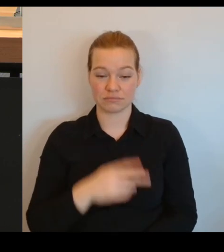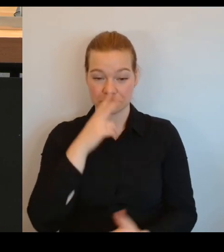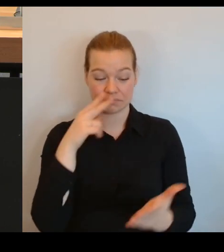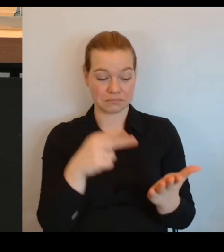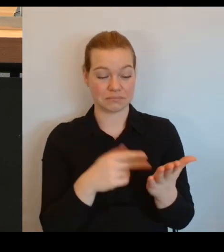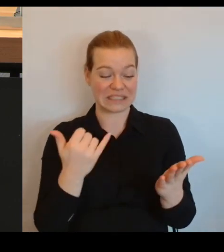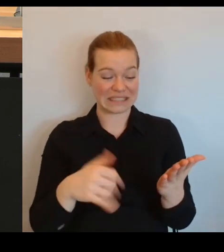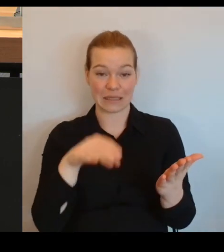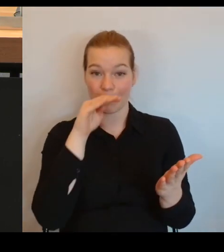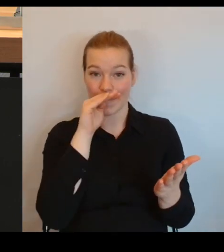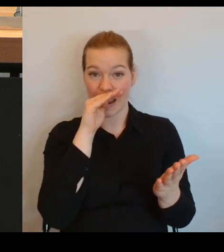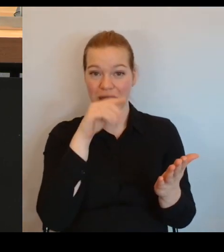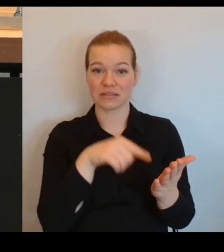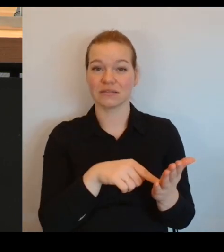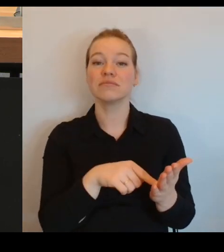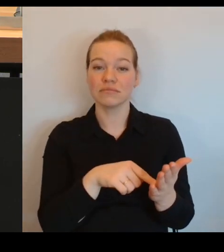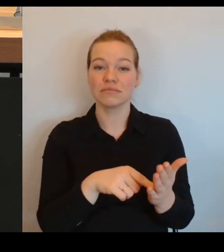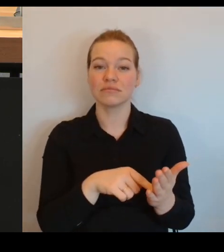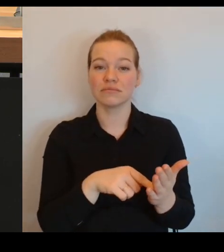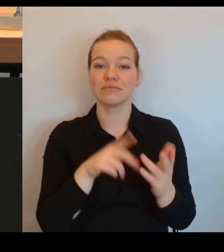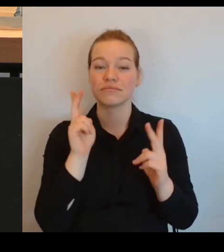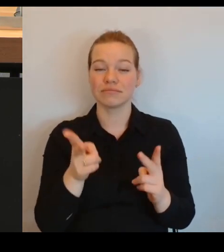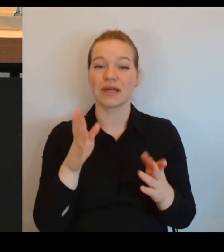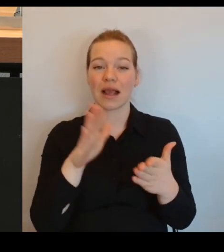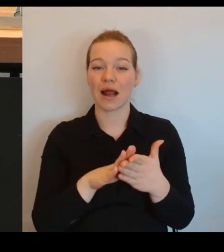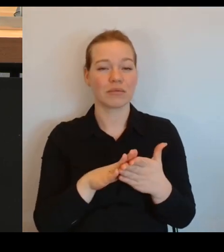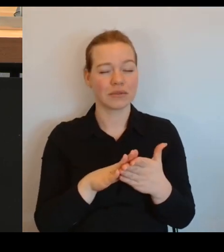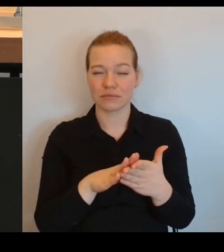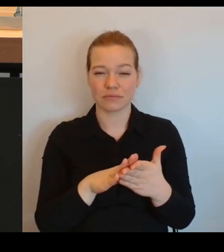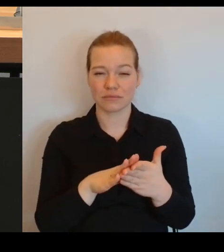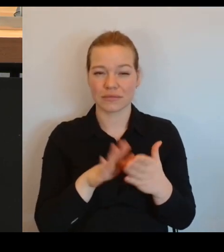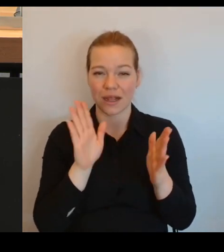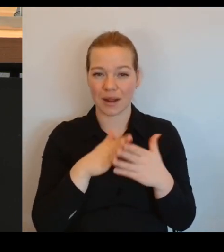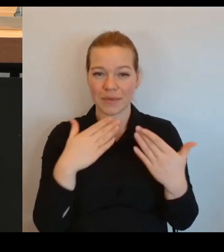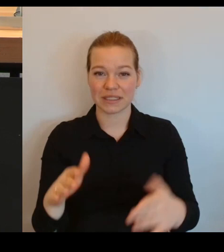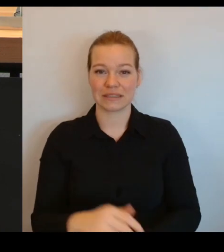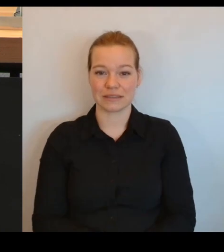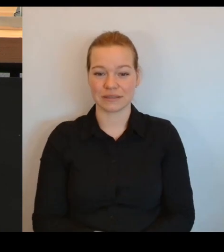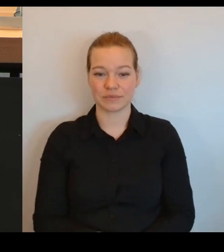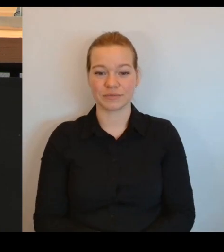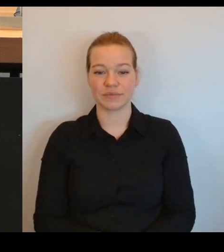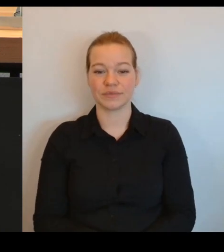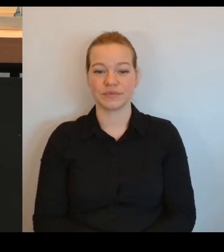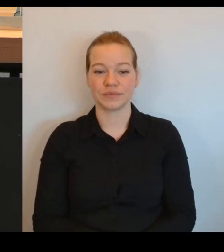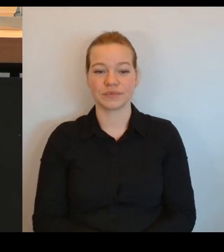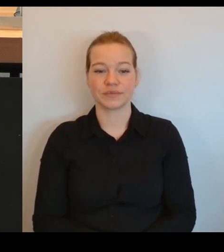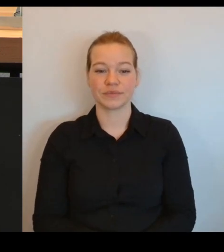die Wohnraumversorgung Berlin Anstalt öffentlichen Rechts. Seit ihrer Gründung haben wir uns dagegen ausgesprochen